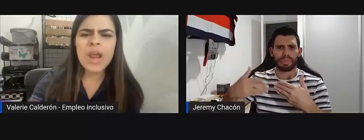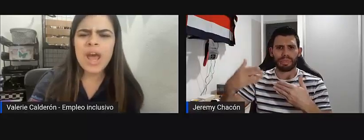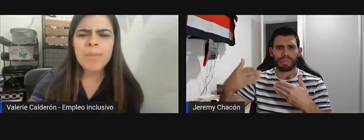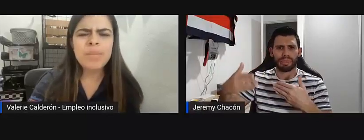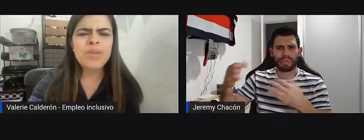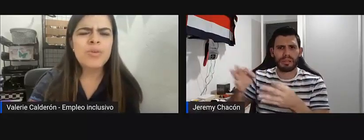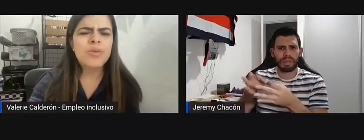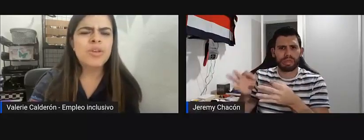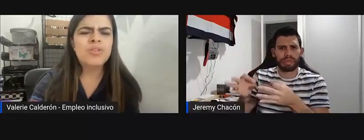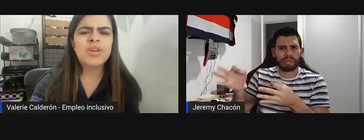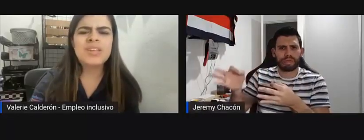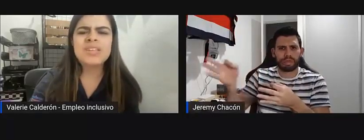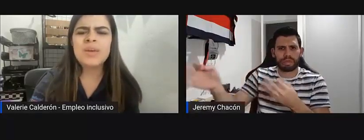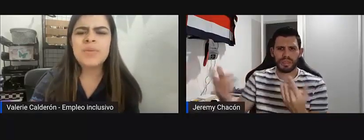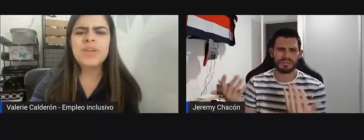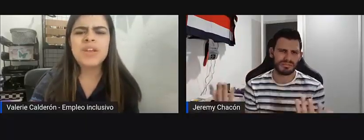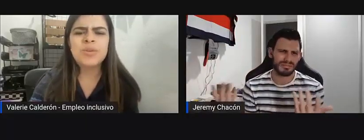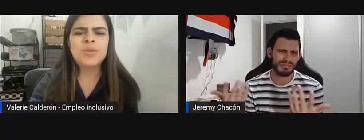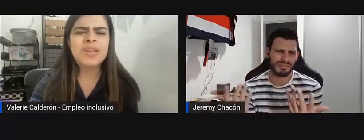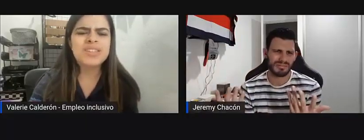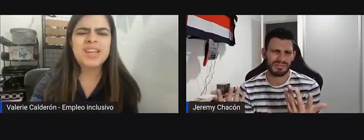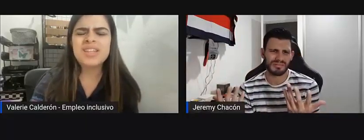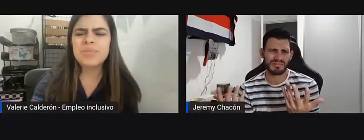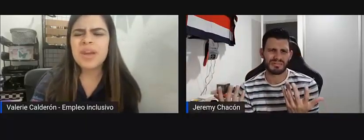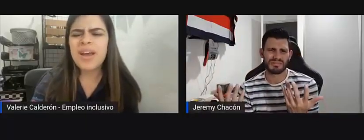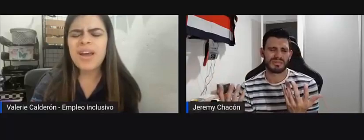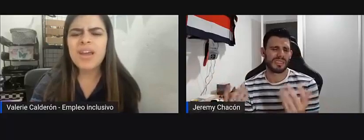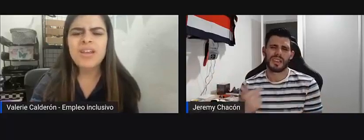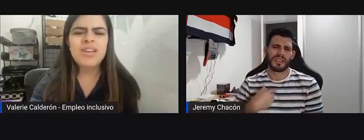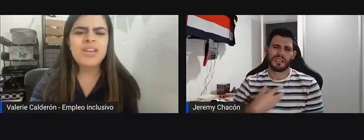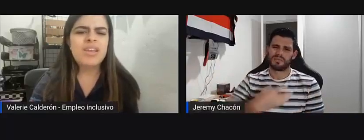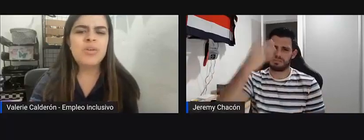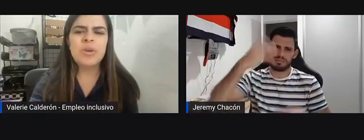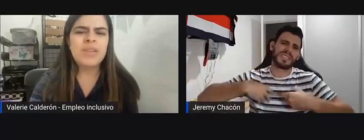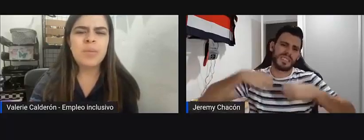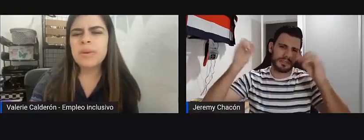todo rápido y yo ahí siempre era Todos los días tenía que esperar y como que el tiempo